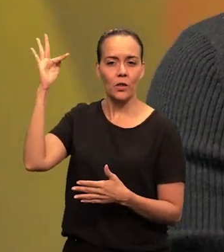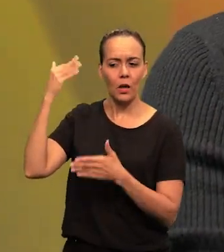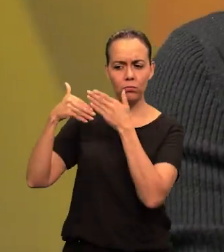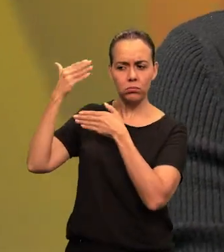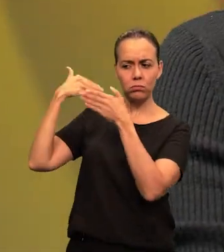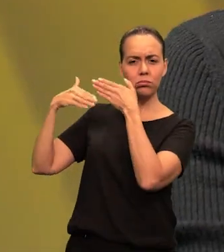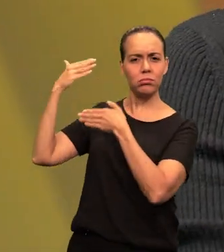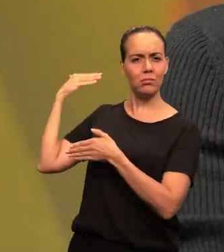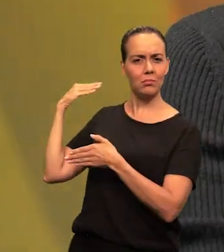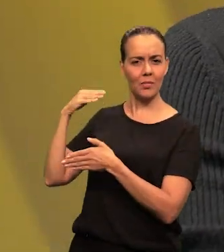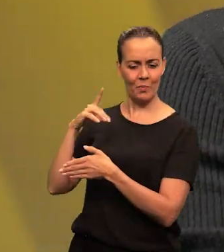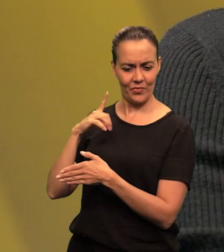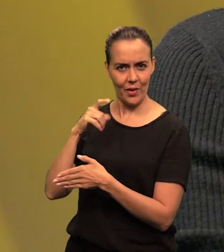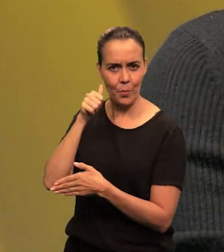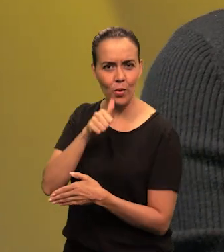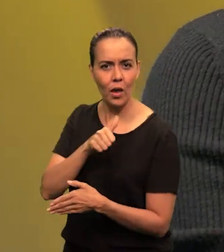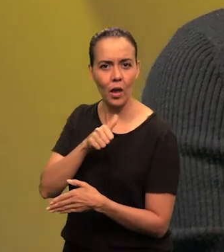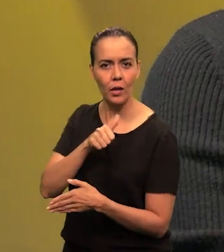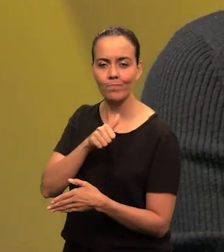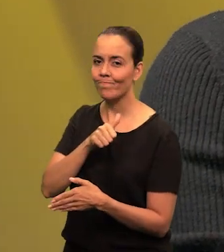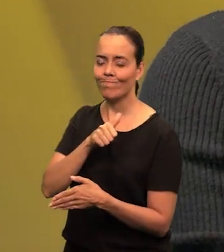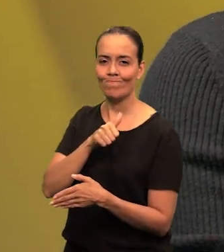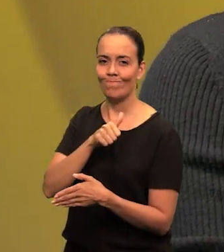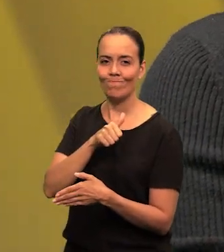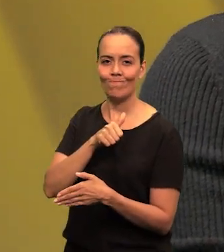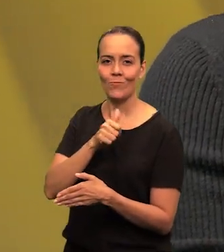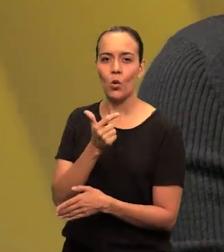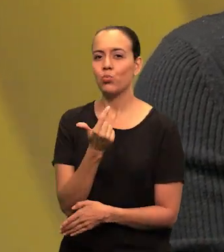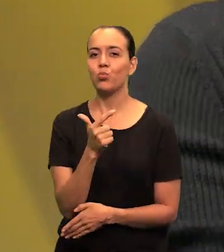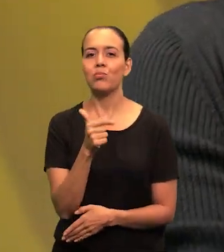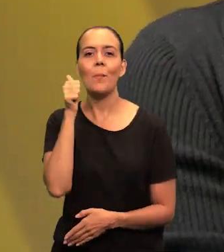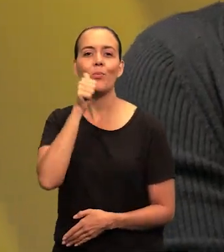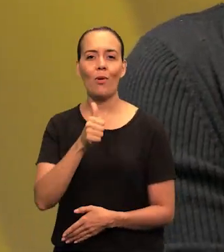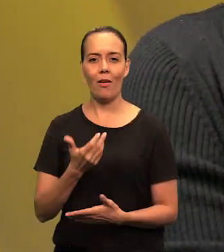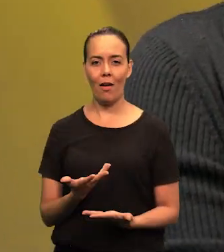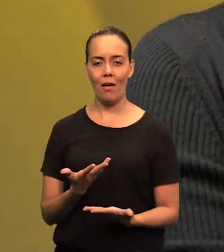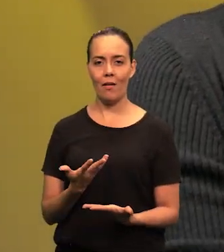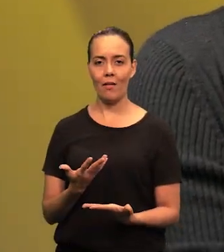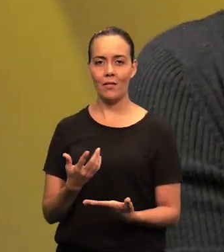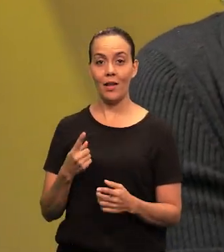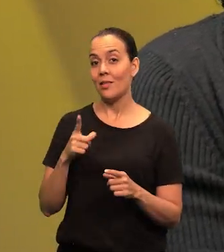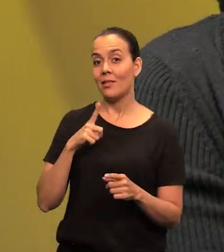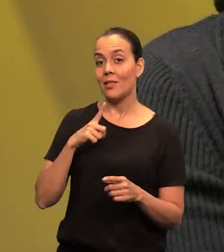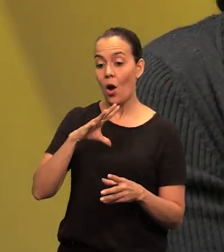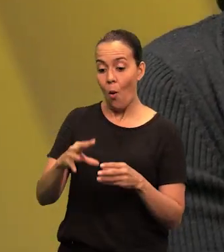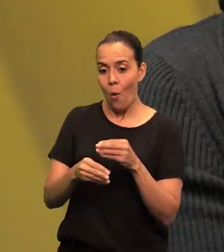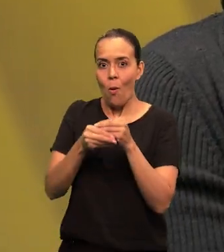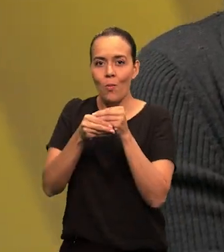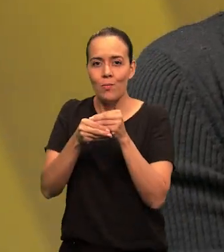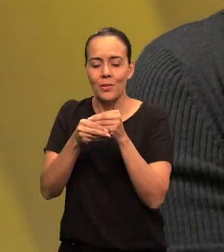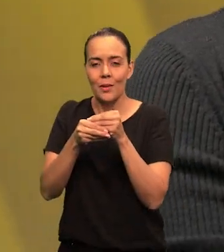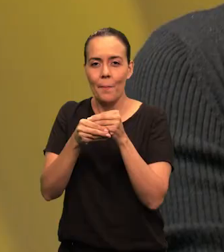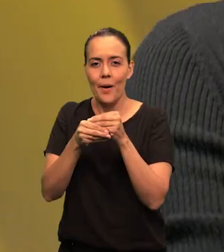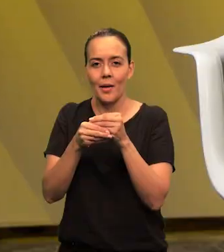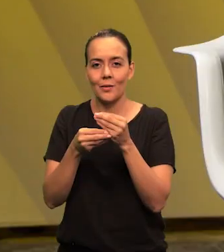a gente encontra um cenário de negação do feminino que é diferente um pouco, que se complementa, que é: